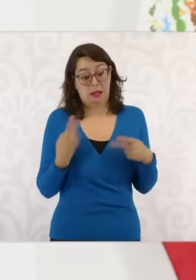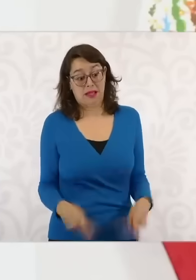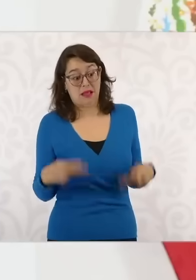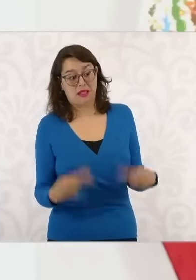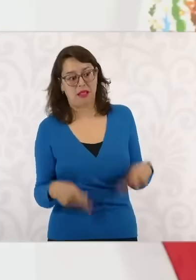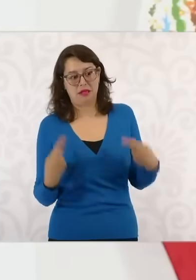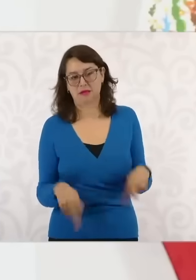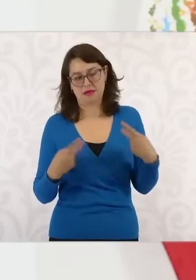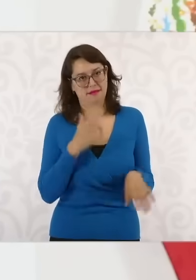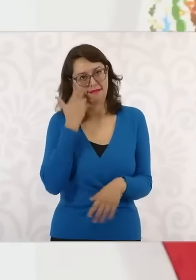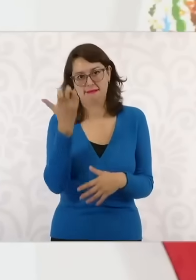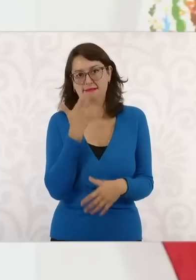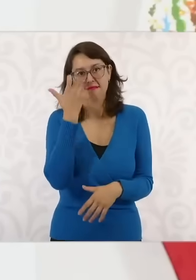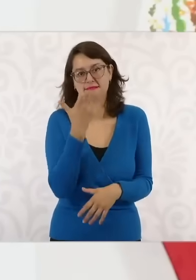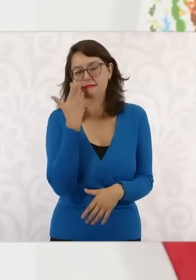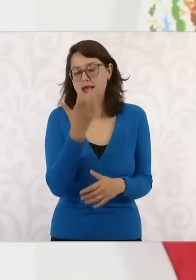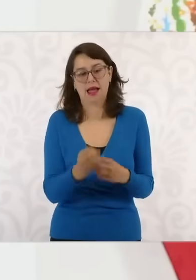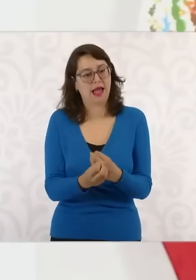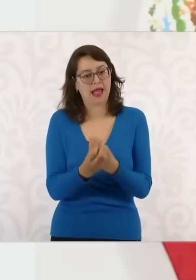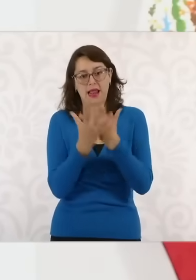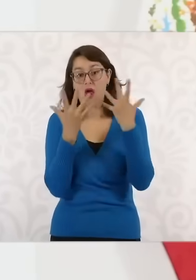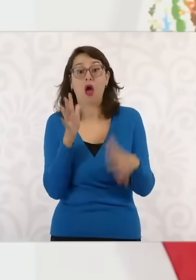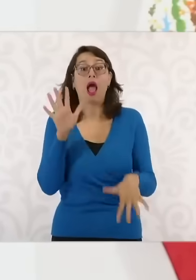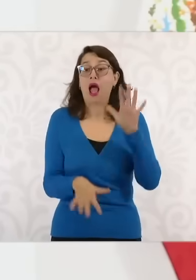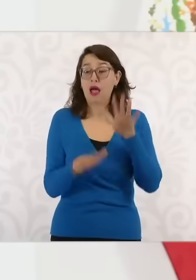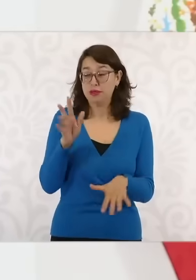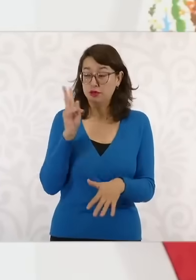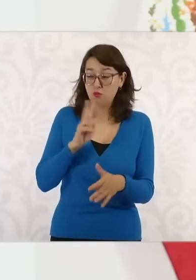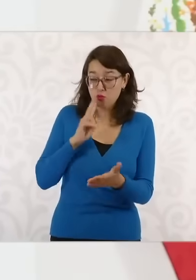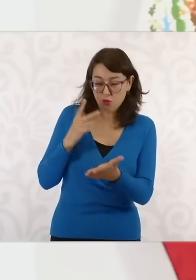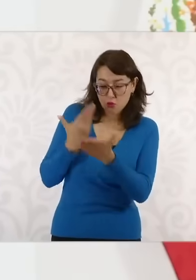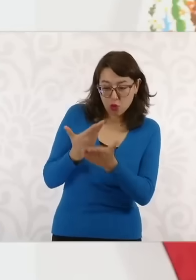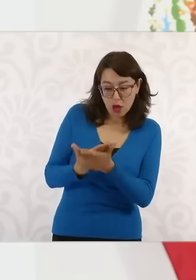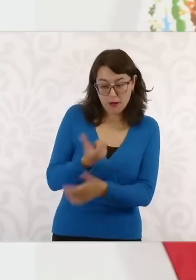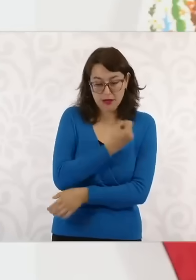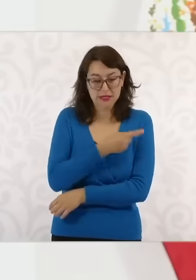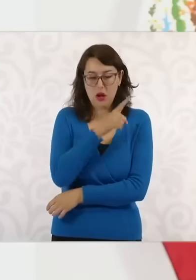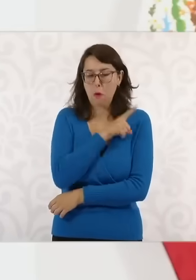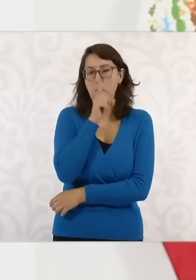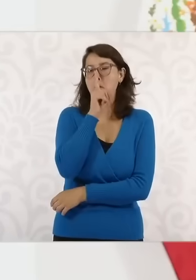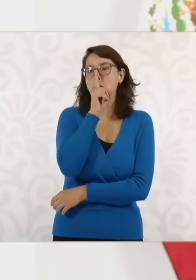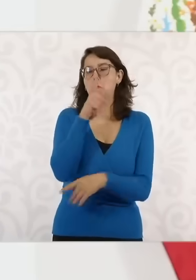medicamentos, no siempre con la evidencia eh suficiente y que el sector público los adquiera y